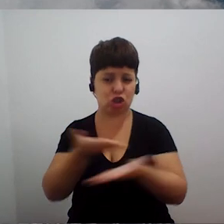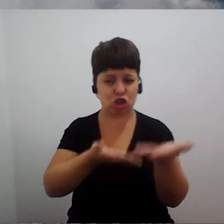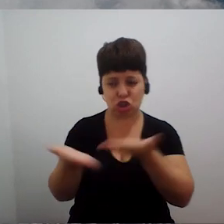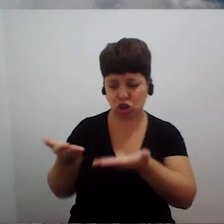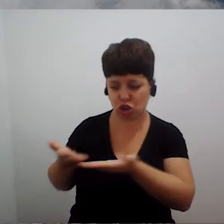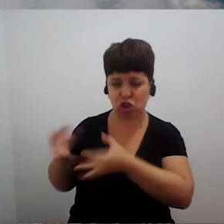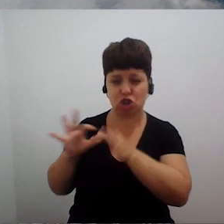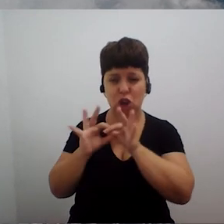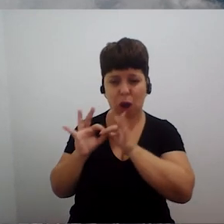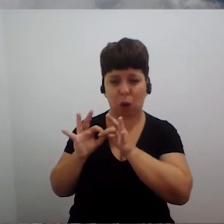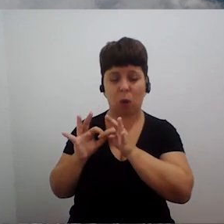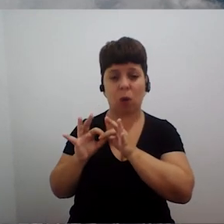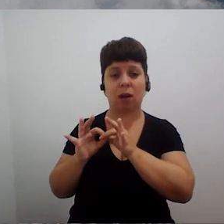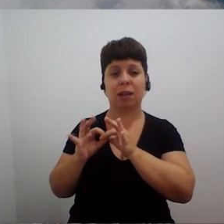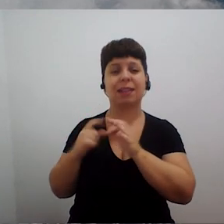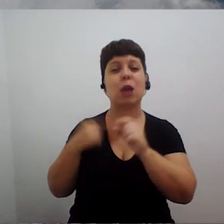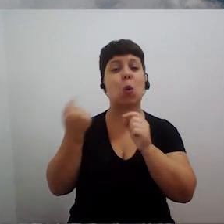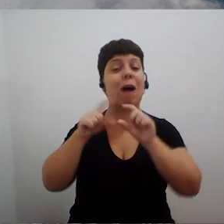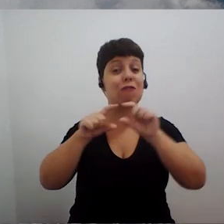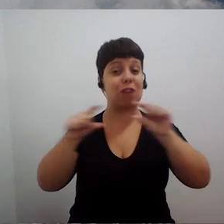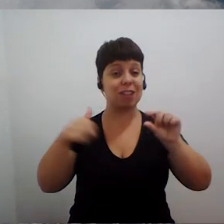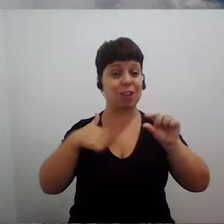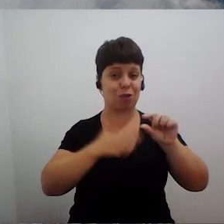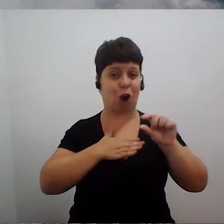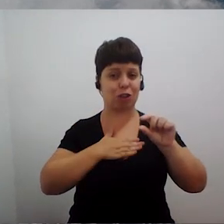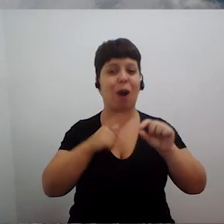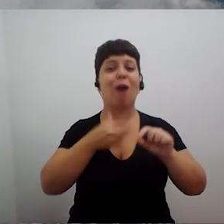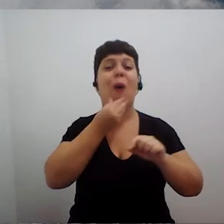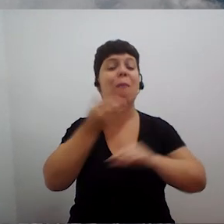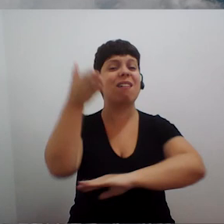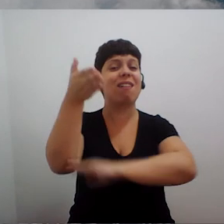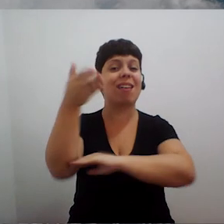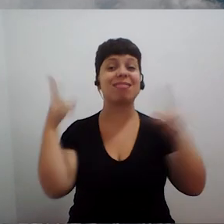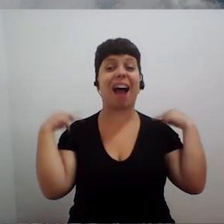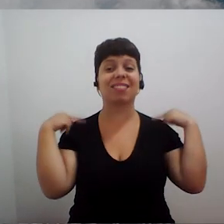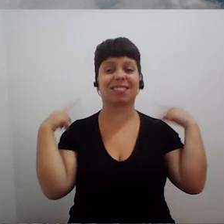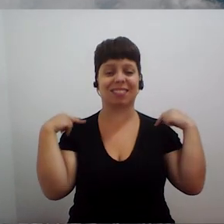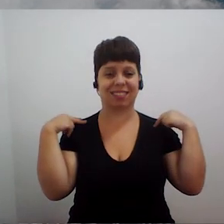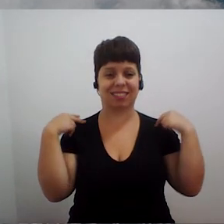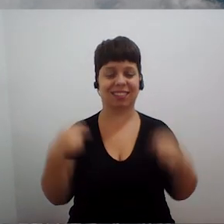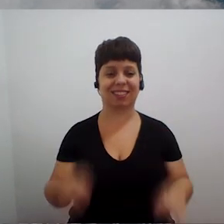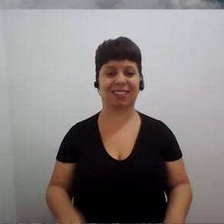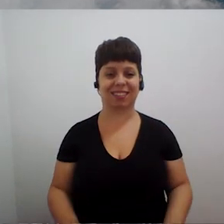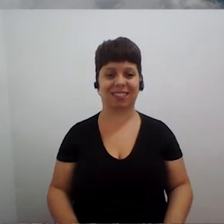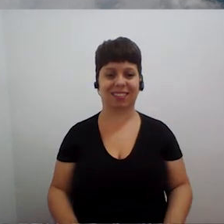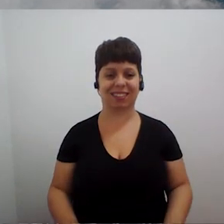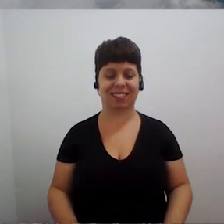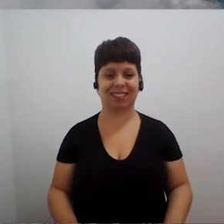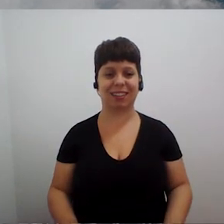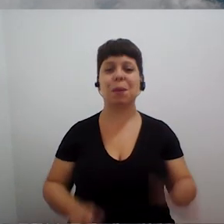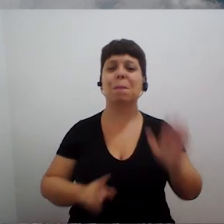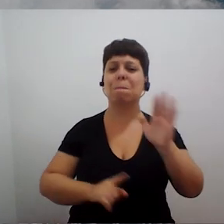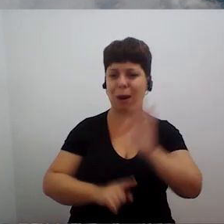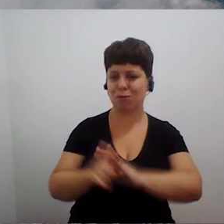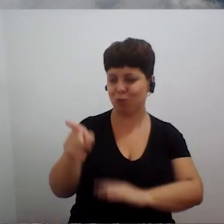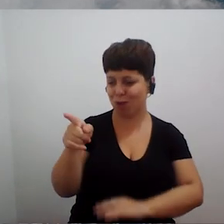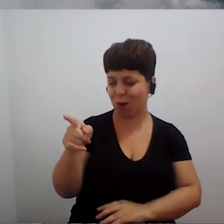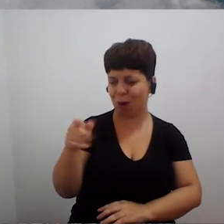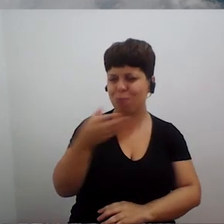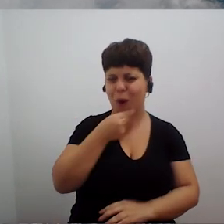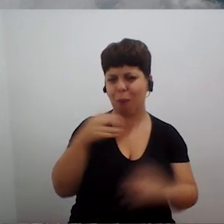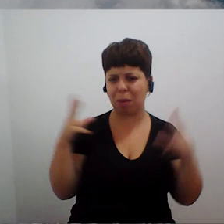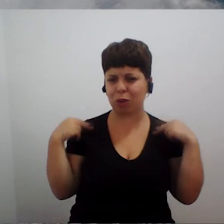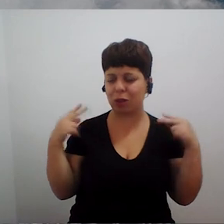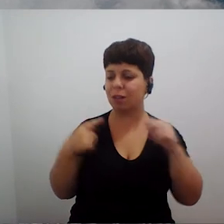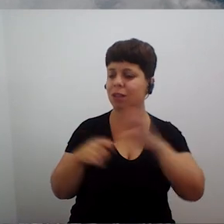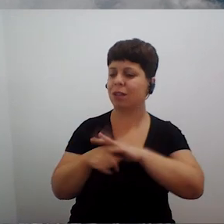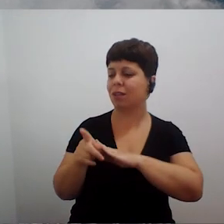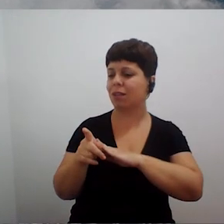é tem uma expressão que eu gosto muito de um taxista acreano que perguntaram para ele uma vez